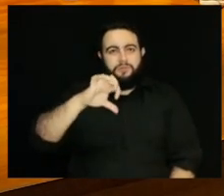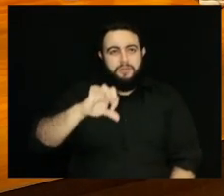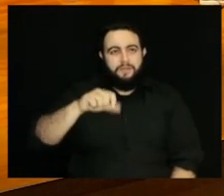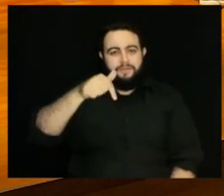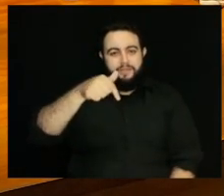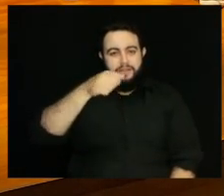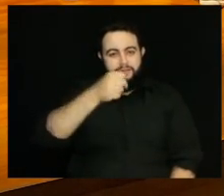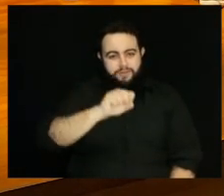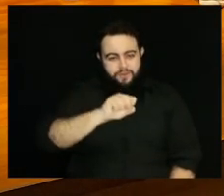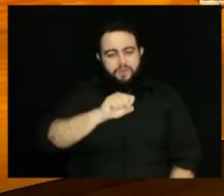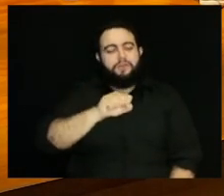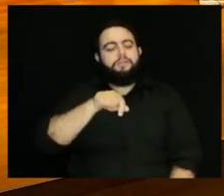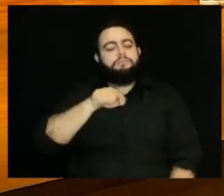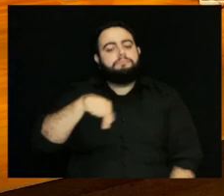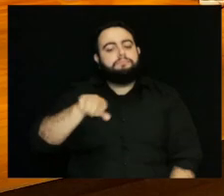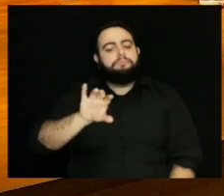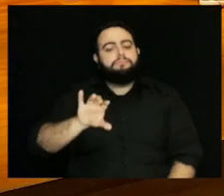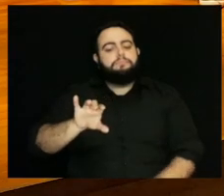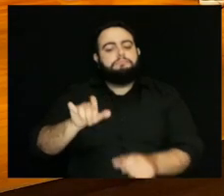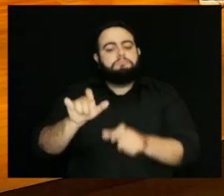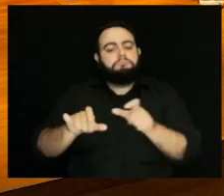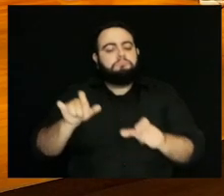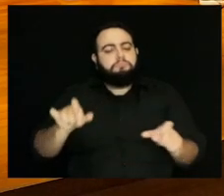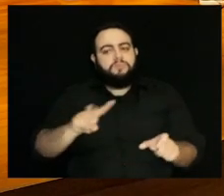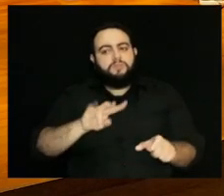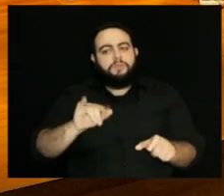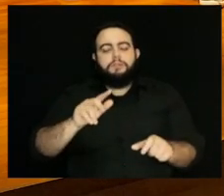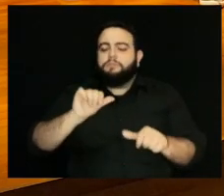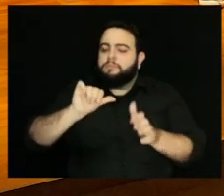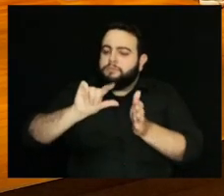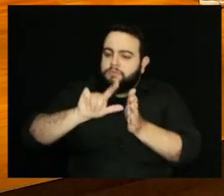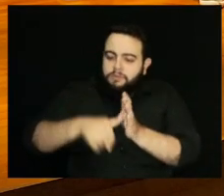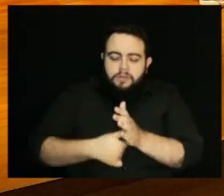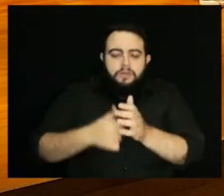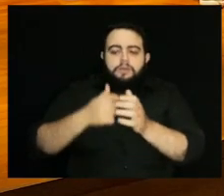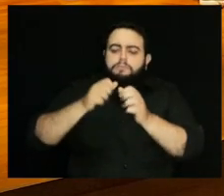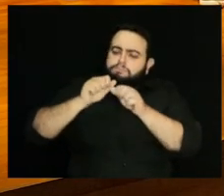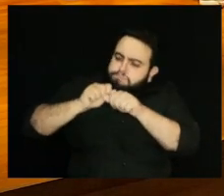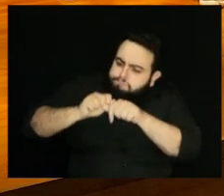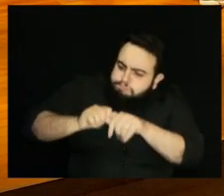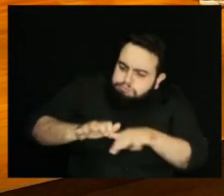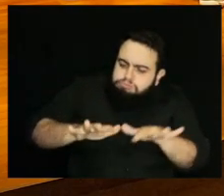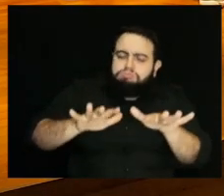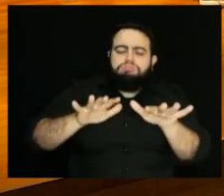com esses caras que vão se tornar grandes nomes da música de Porto Alegre e que naquele momento,